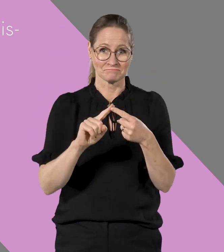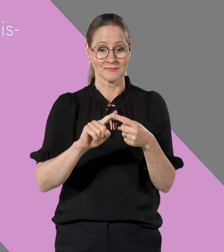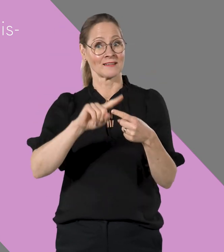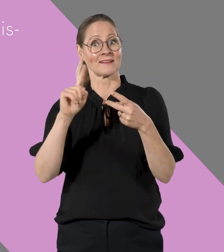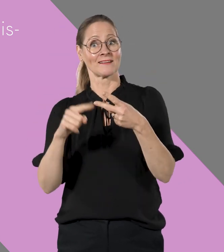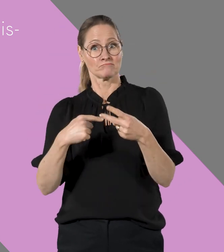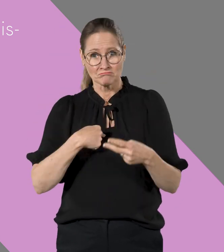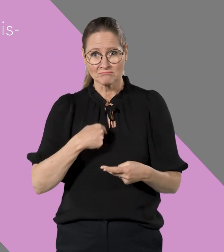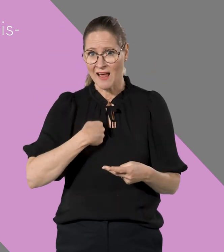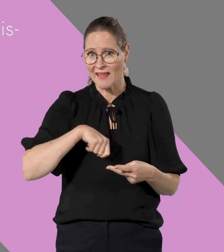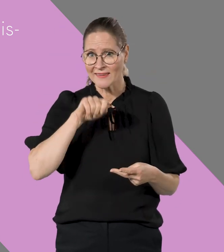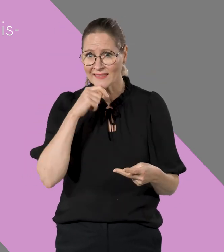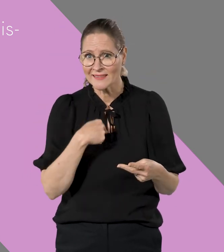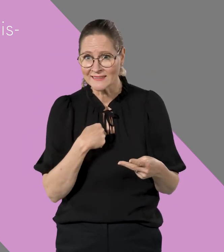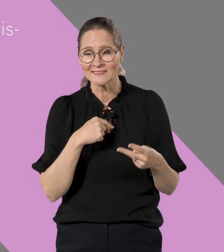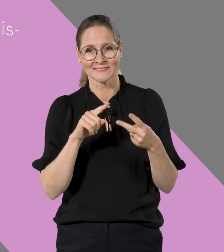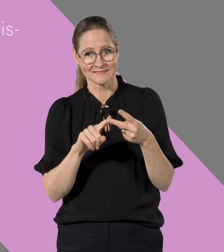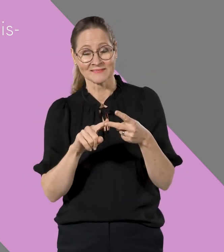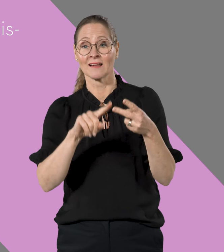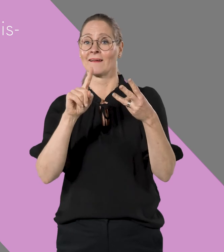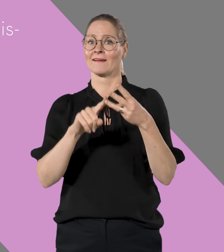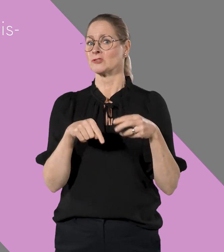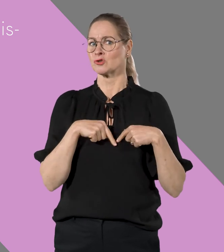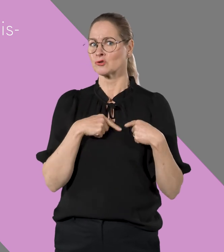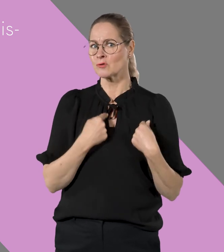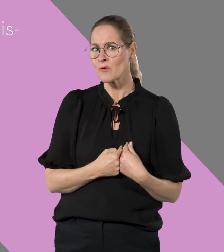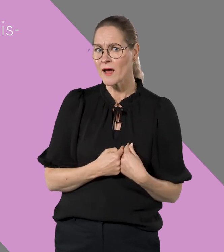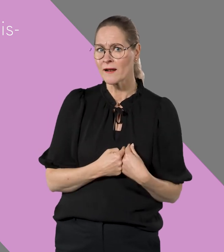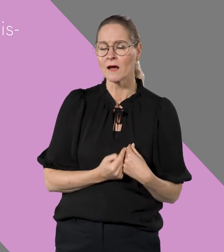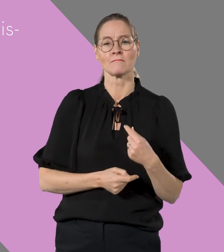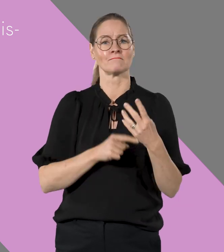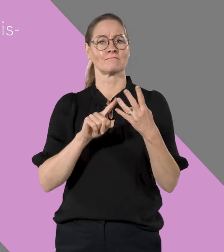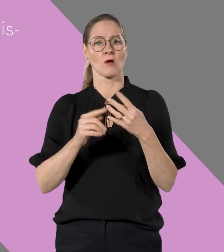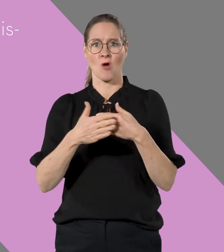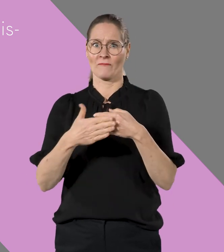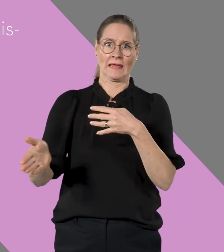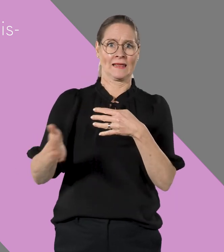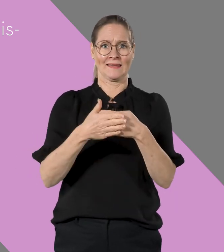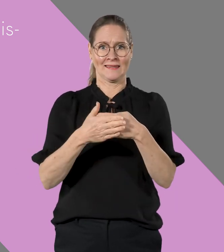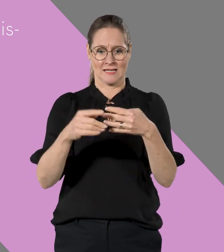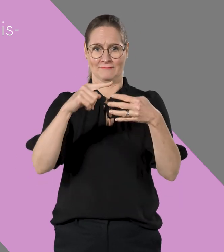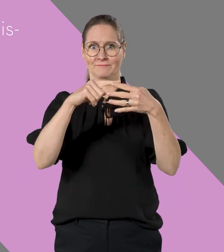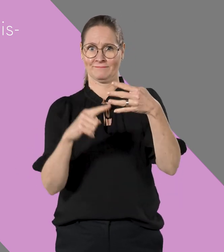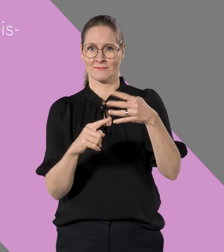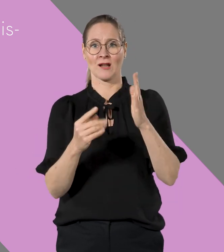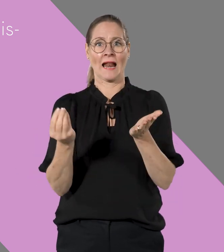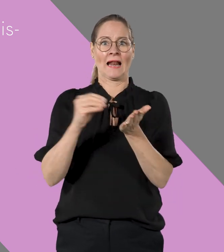Minustako äiti?, Sydän sekä Ovi kiinni on lisätty -